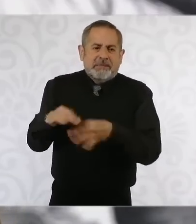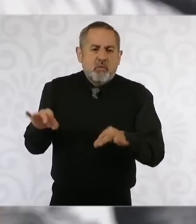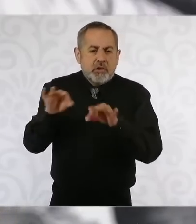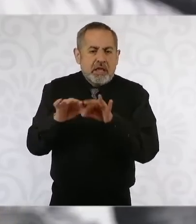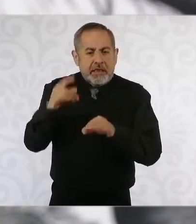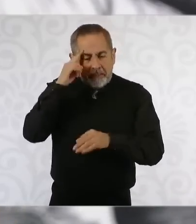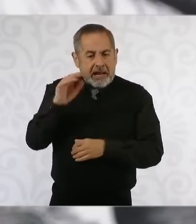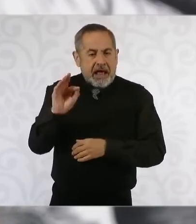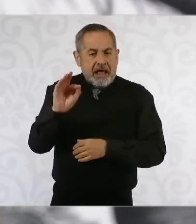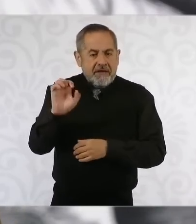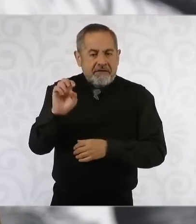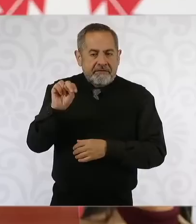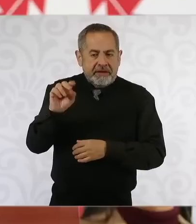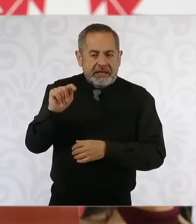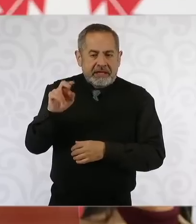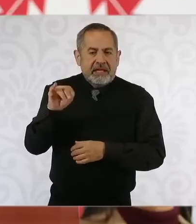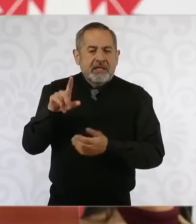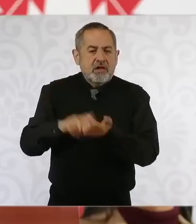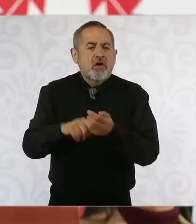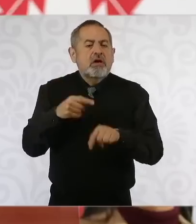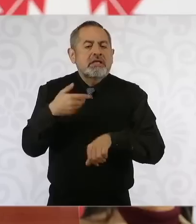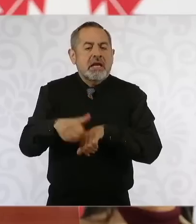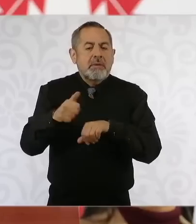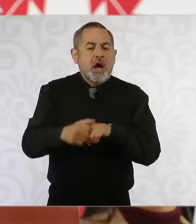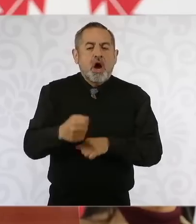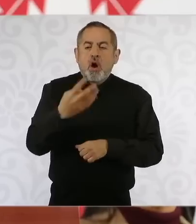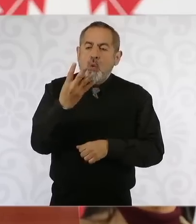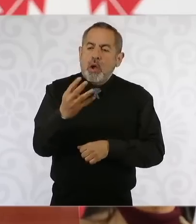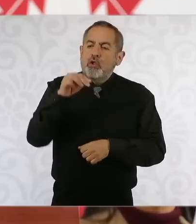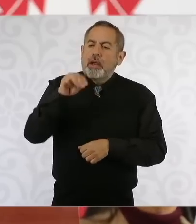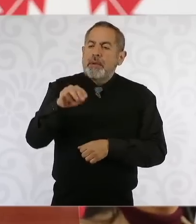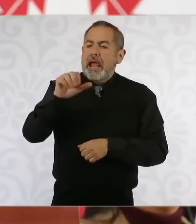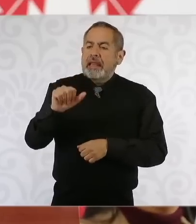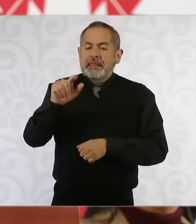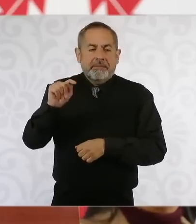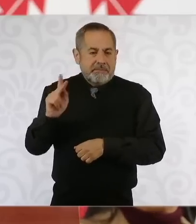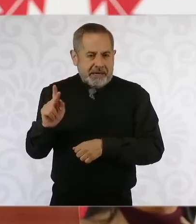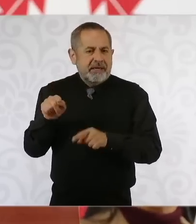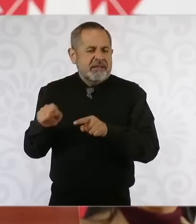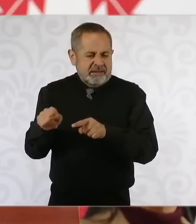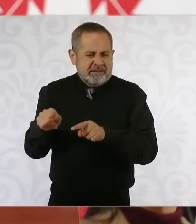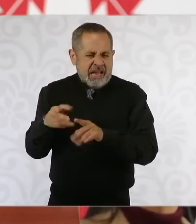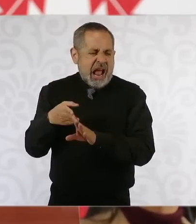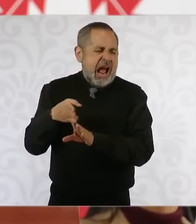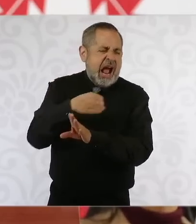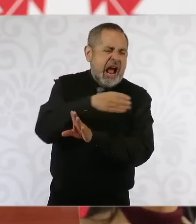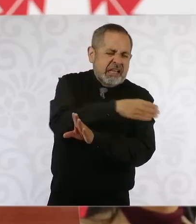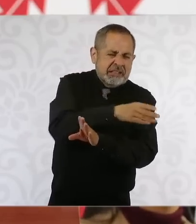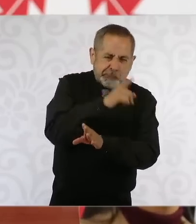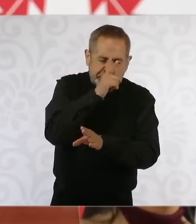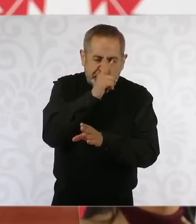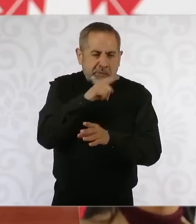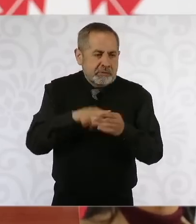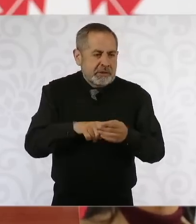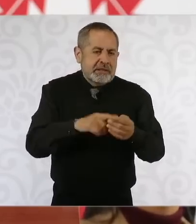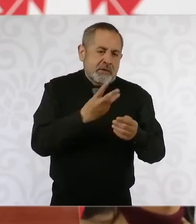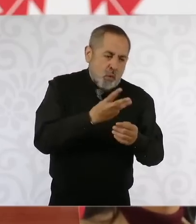de fentanilo denominado 4 anpp en los anteriores métodos se tenía que hacer tres o cuatro pasos